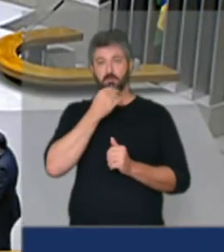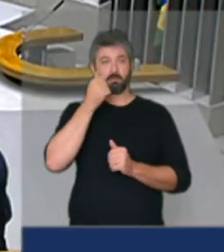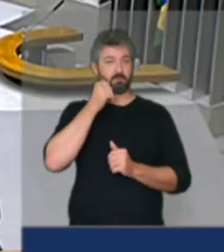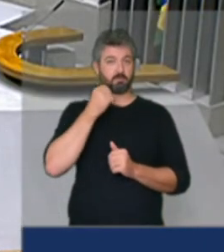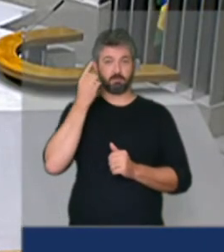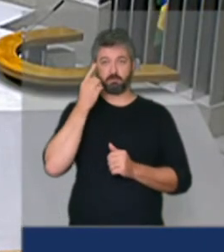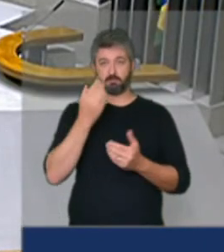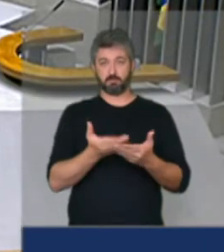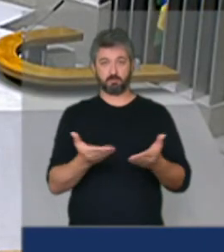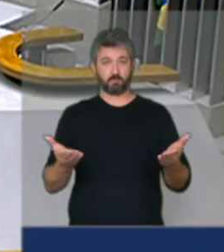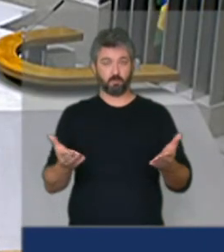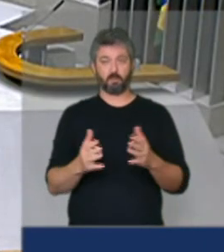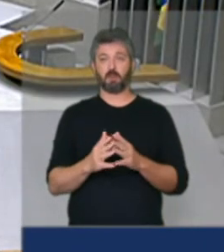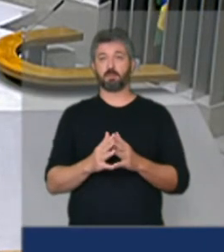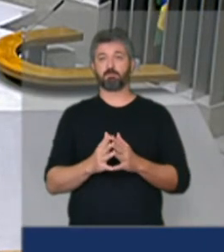DEPUTADOS, EU QUERO AQUI... TRAZER A MINHA INSATISFAÇÃO,